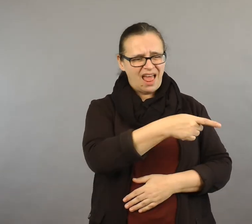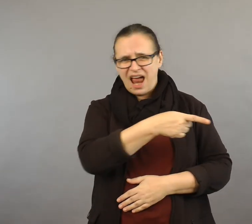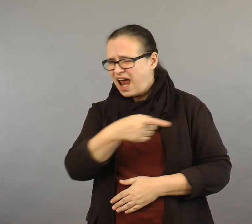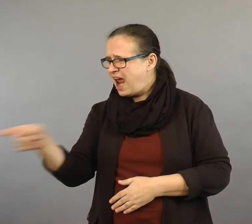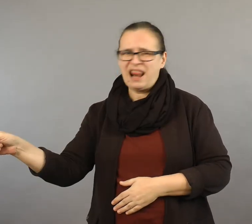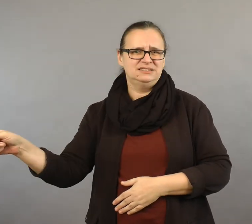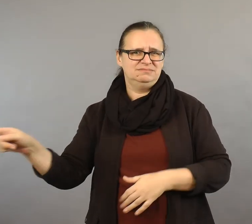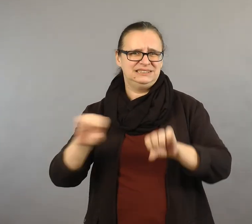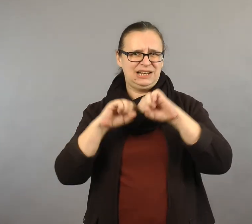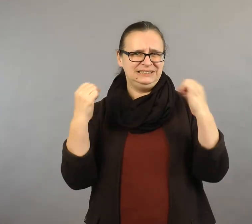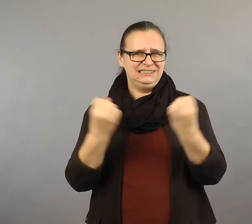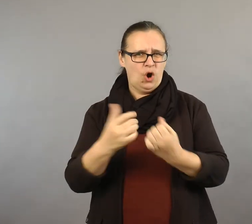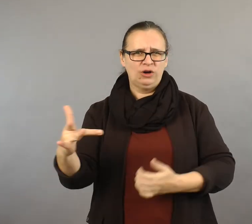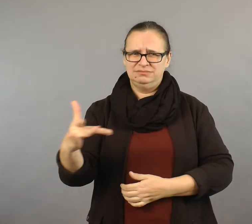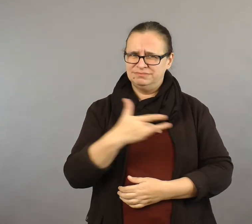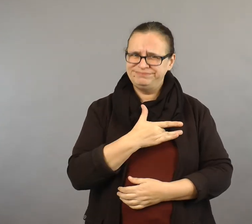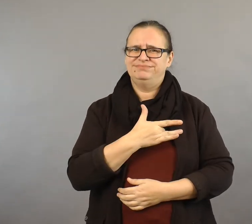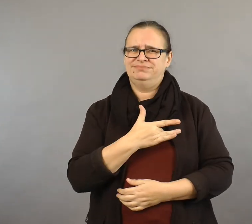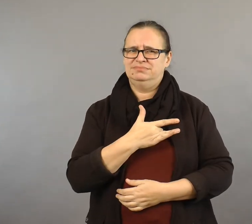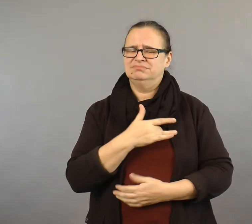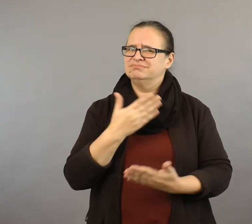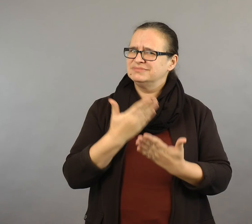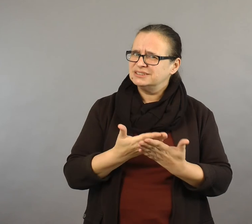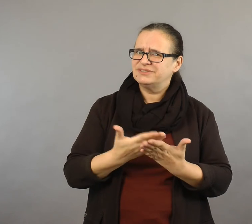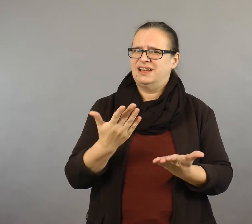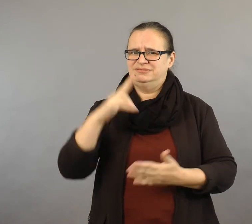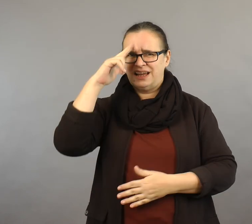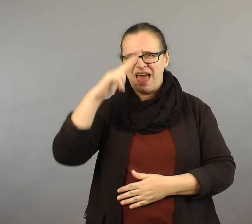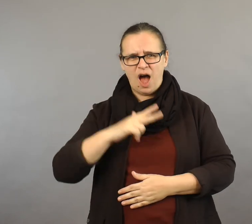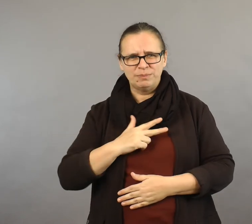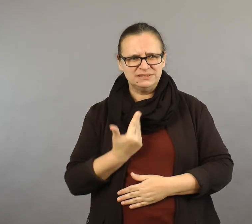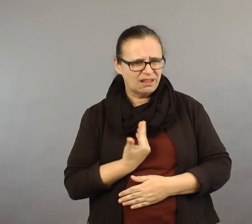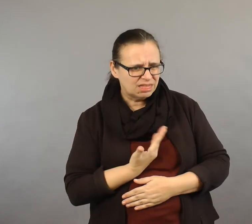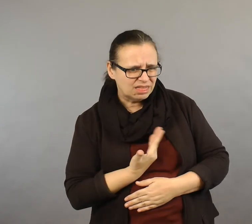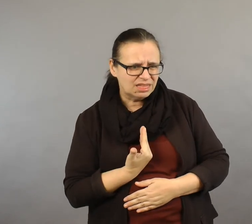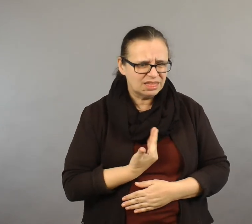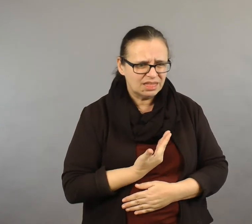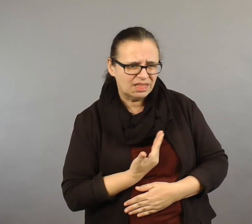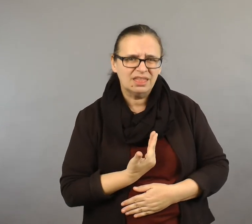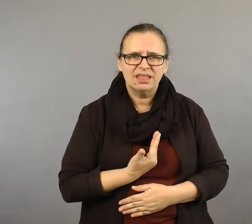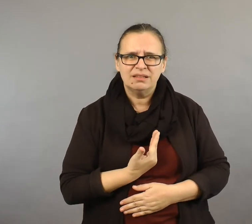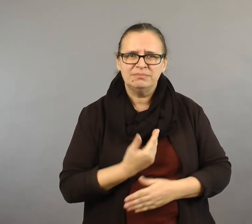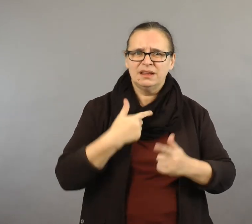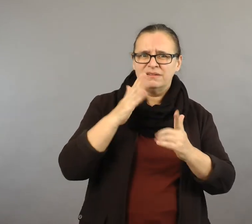Alle Menschen sind von dieser Situation betroffen! Deshalb zweifeln wir im Glauben